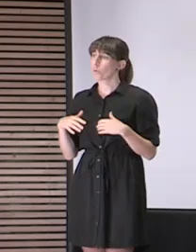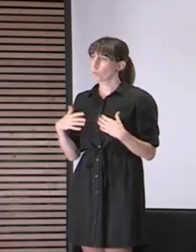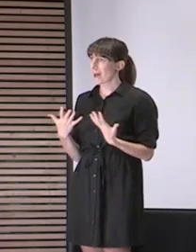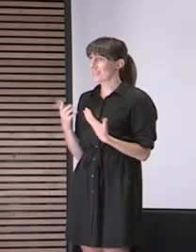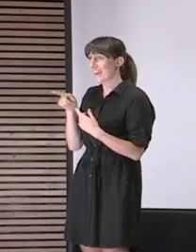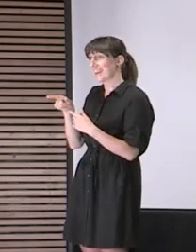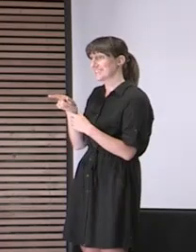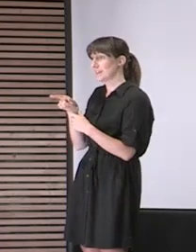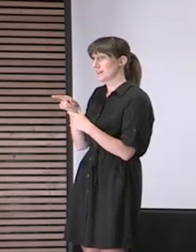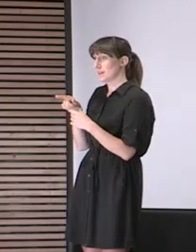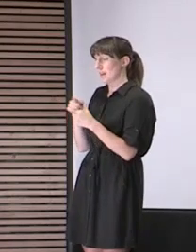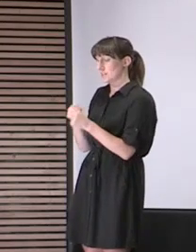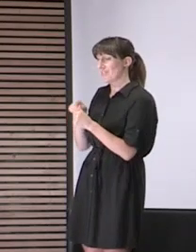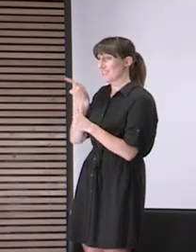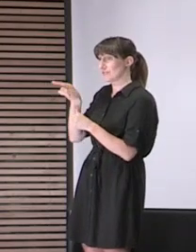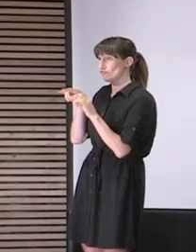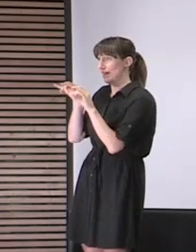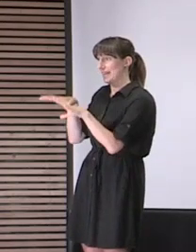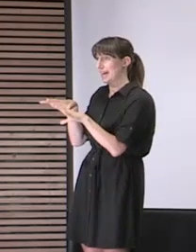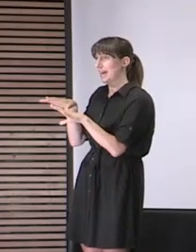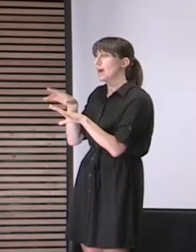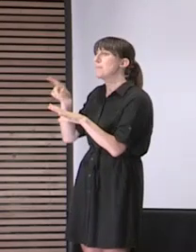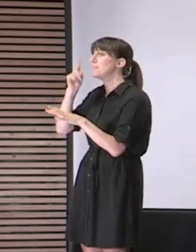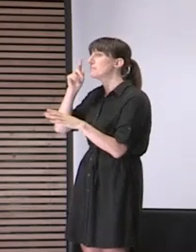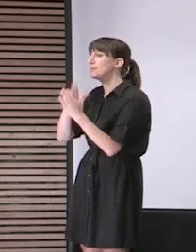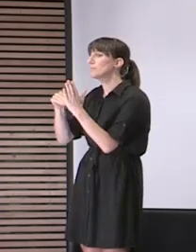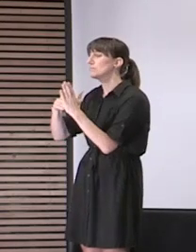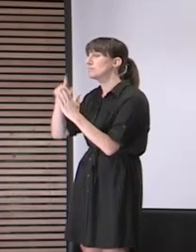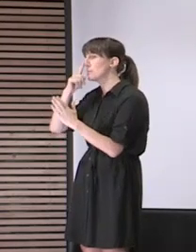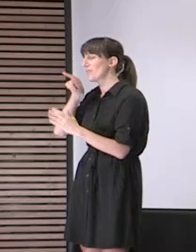anteriormente casualmente